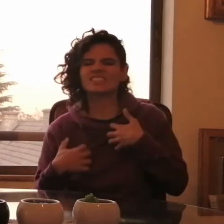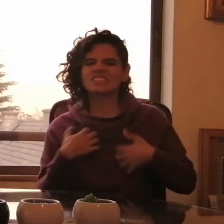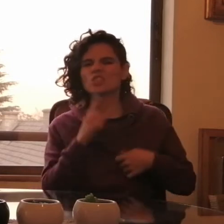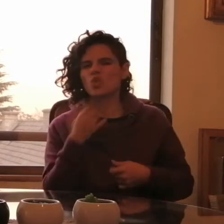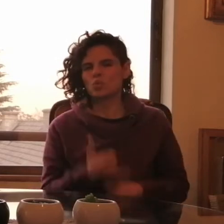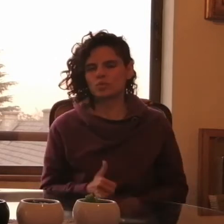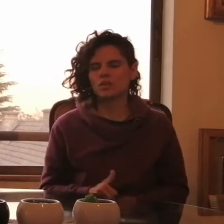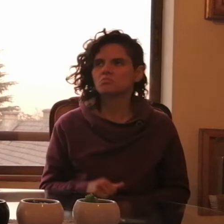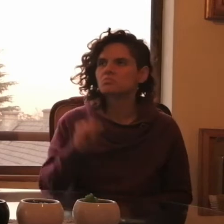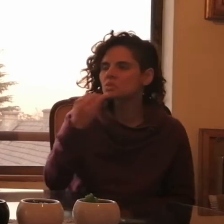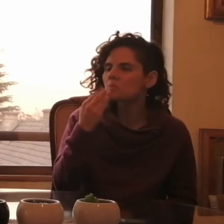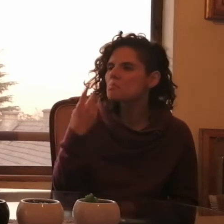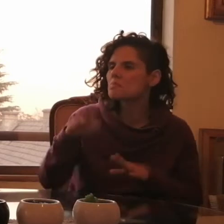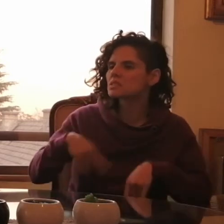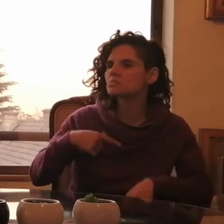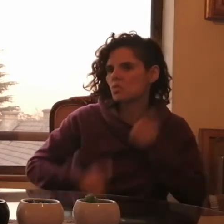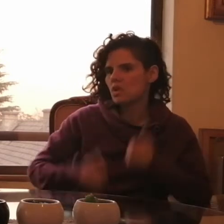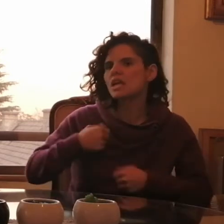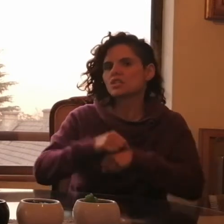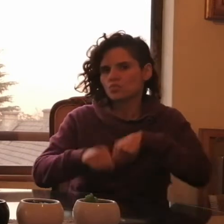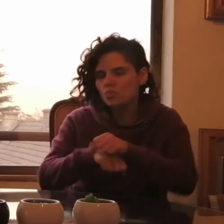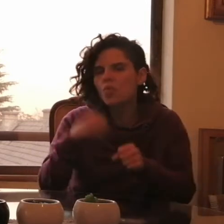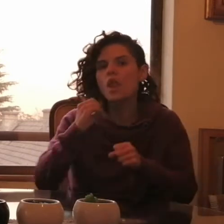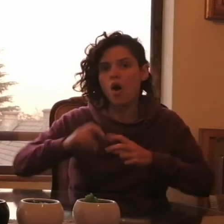por ejemplo la misma carrera estructura o construcción son osea sobre todo